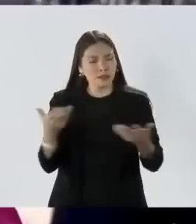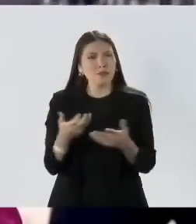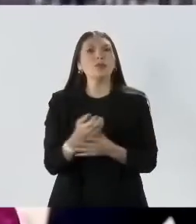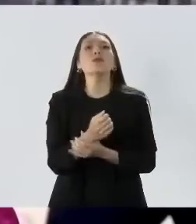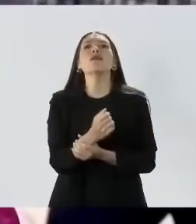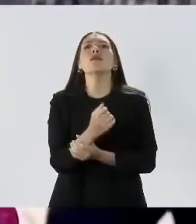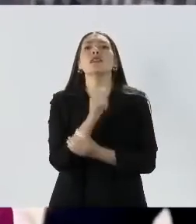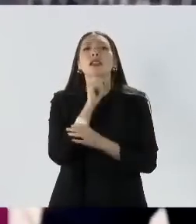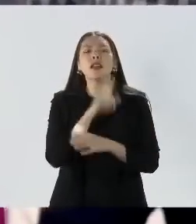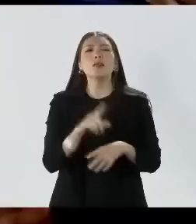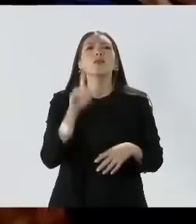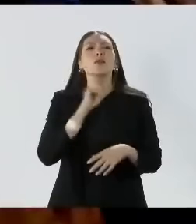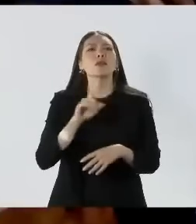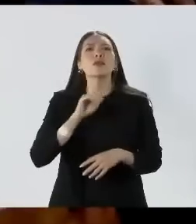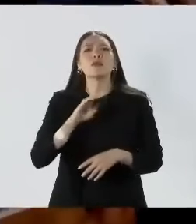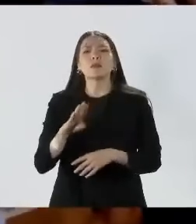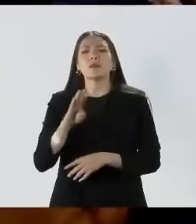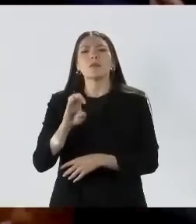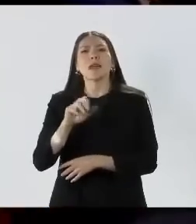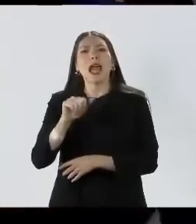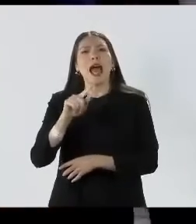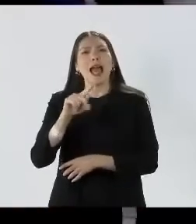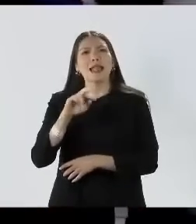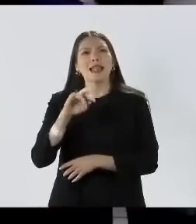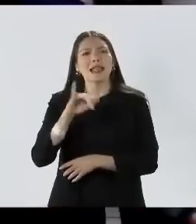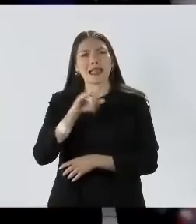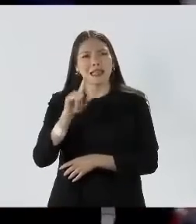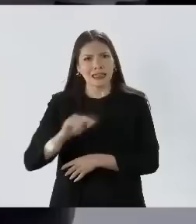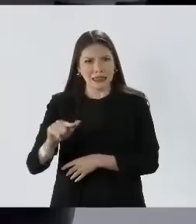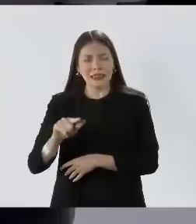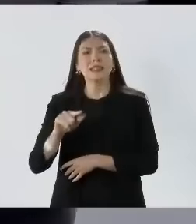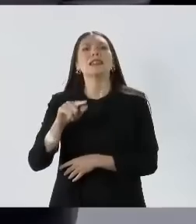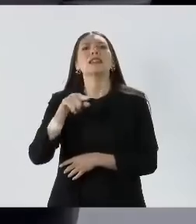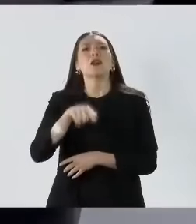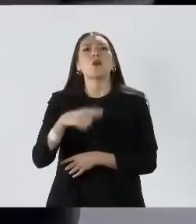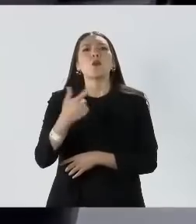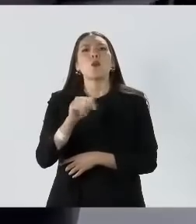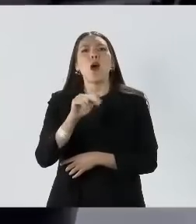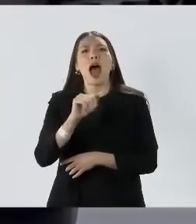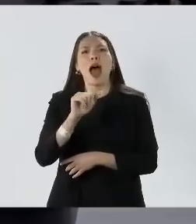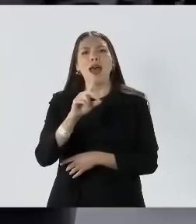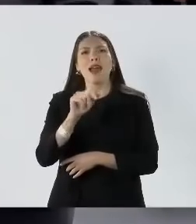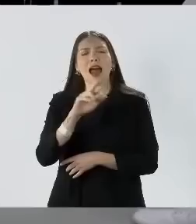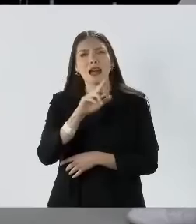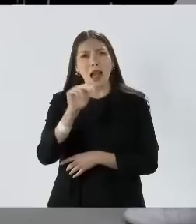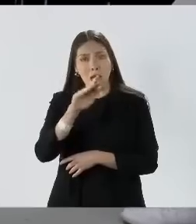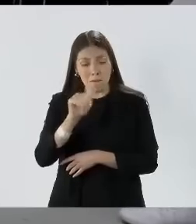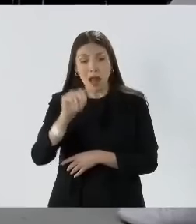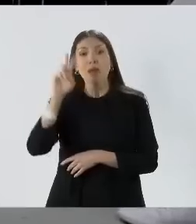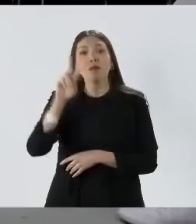último año de este gobierno un fuerte aplauso y gran reconocimiento a